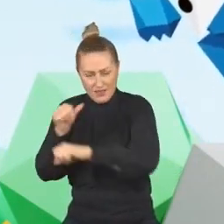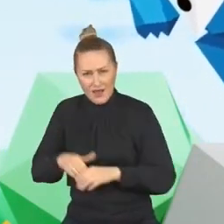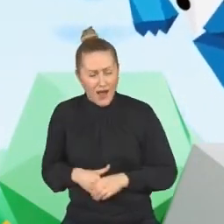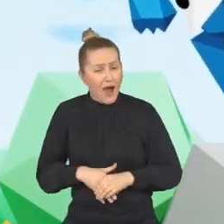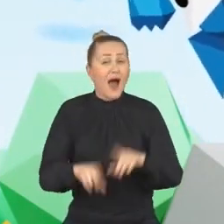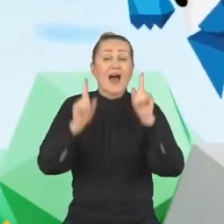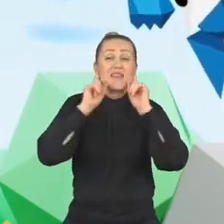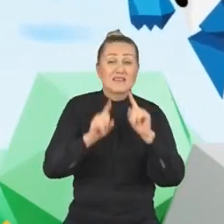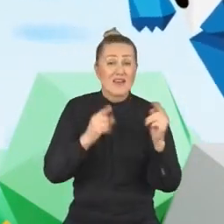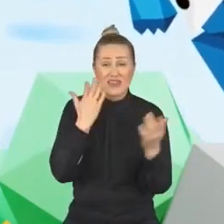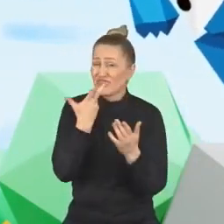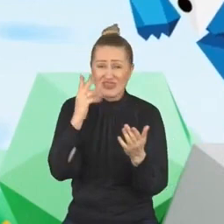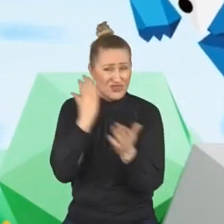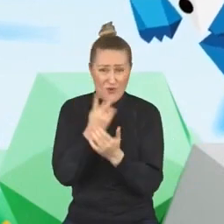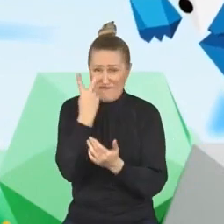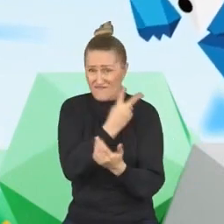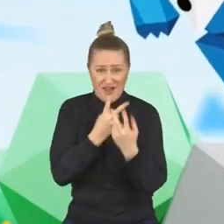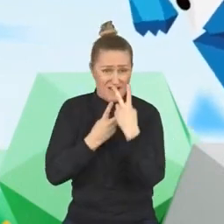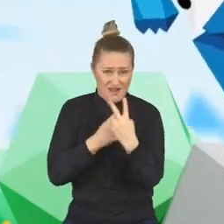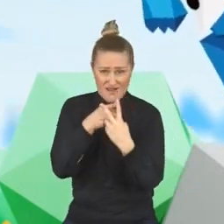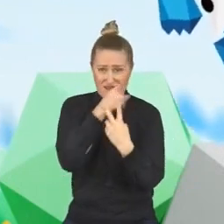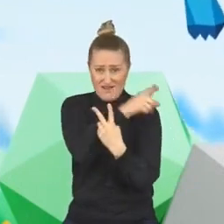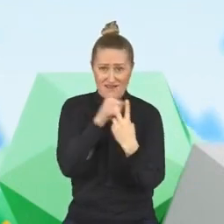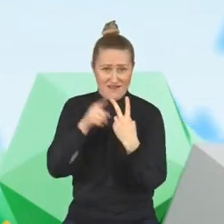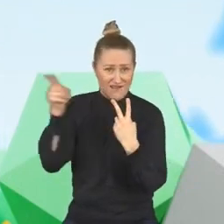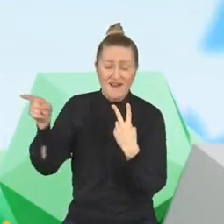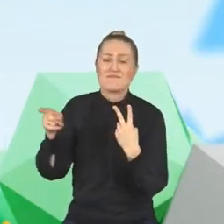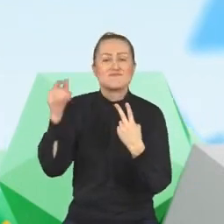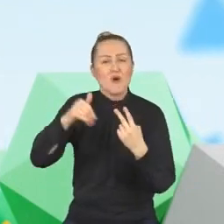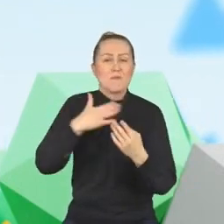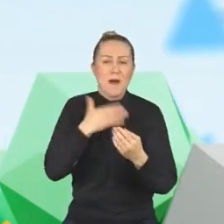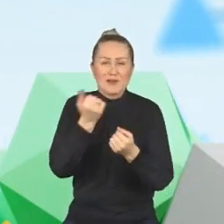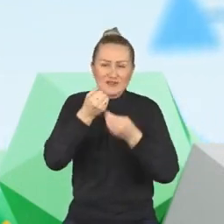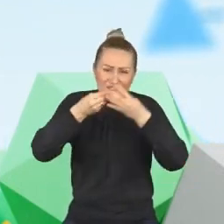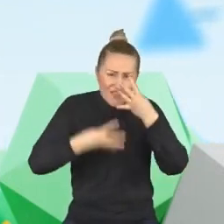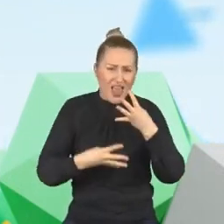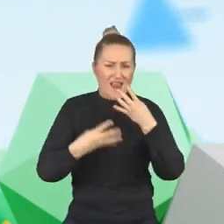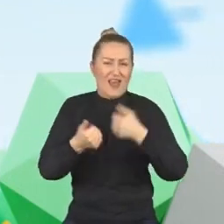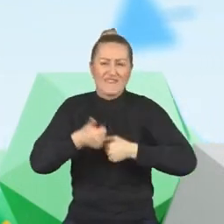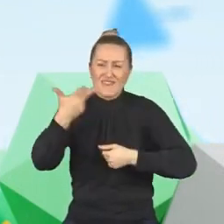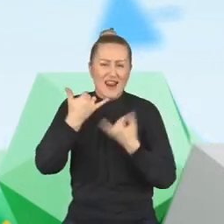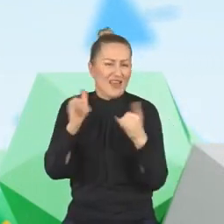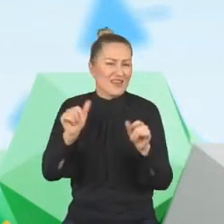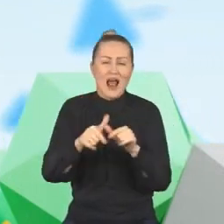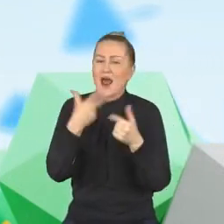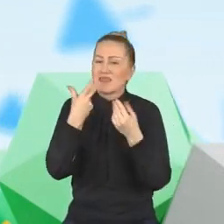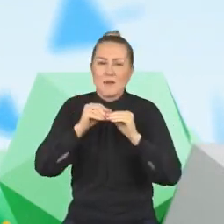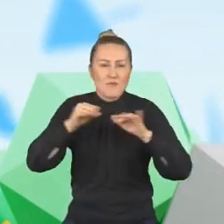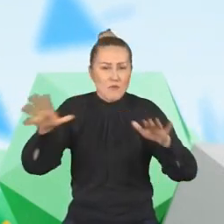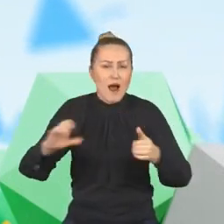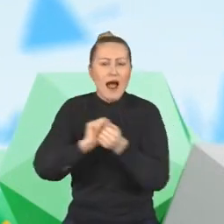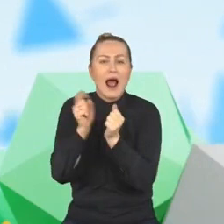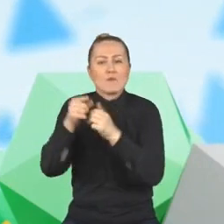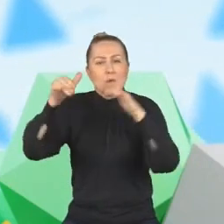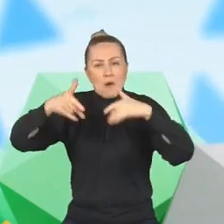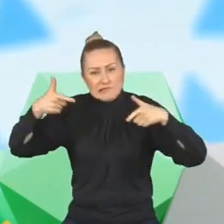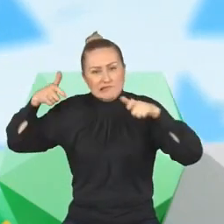tych dwóch opcji mamy jeszcze inne, być może mniej popularne, ale również istniejące, na przykład takie jak wywieranie nacisku na władze po to, aby podejmowały